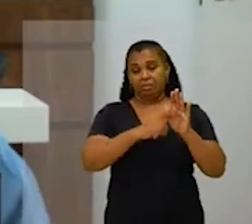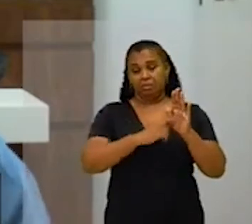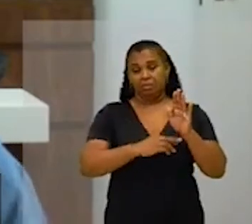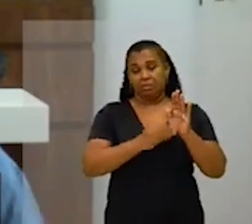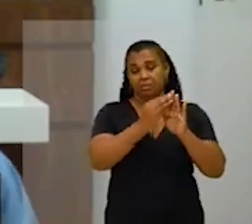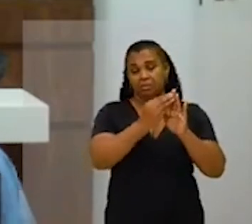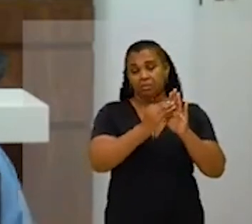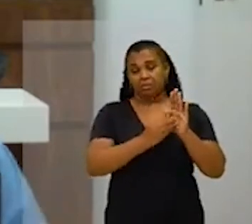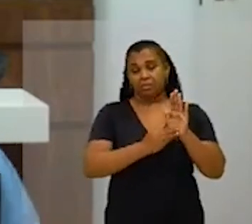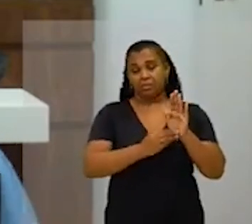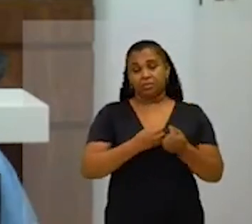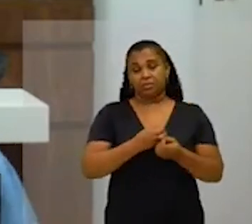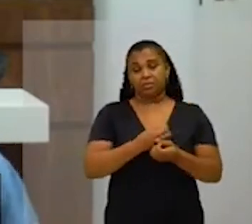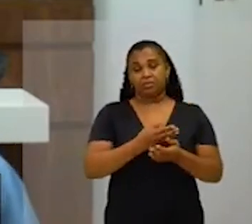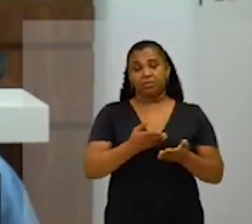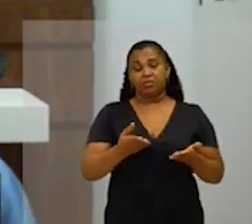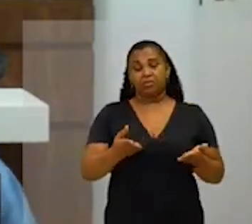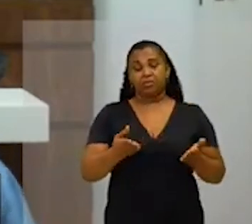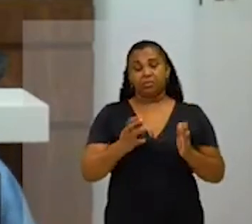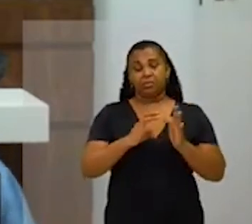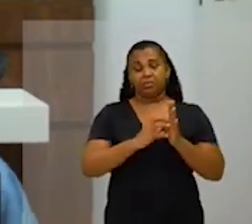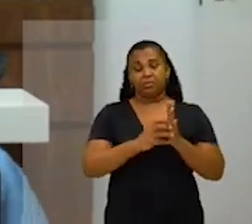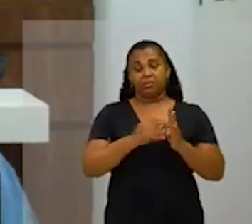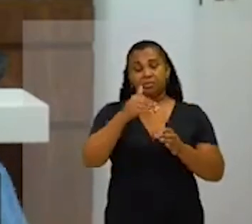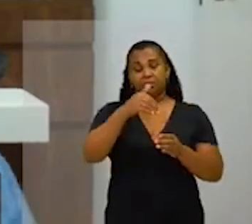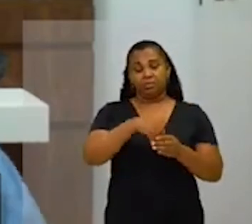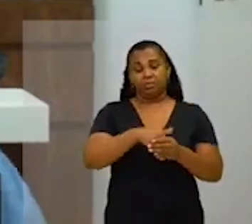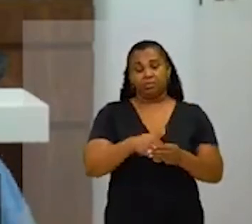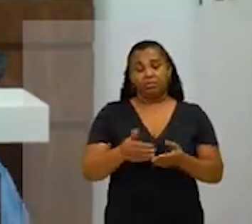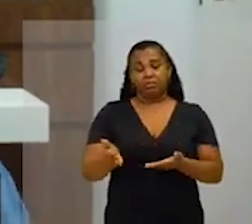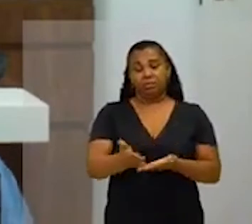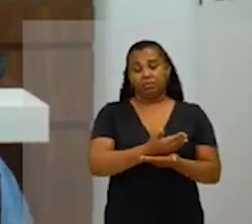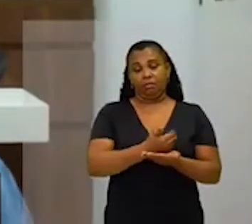de dentro do partido uma vez arrecadado pelos partidos de lançamento das candidaturas